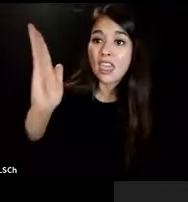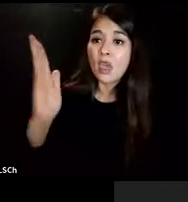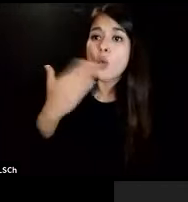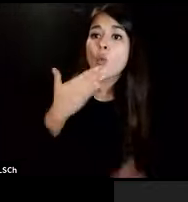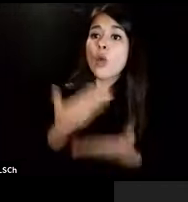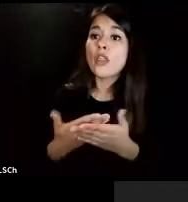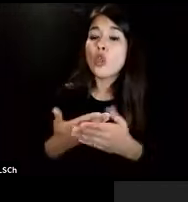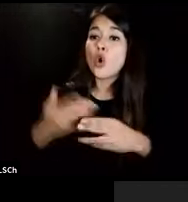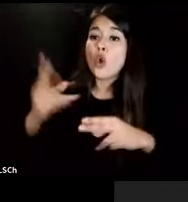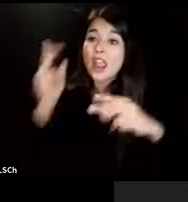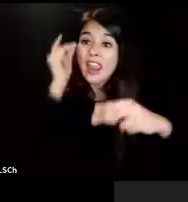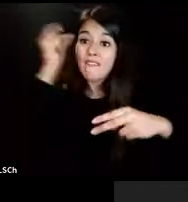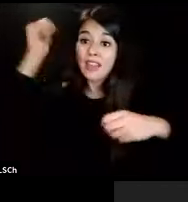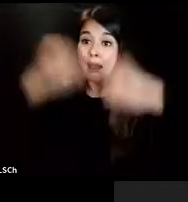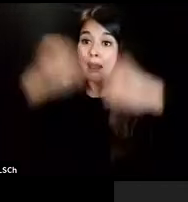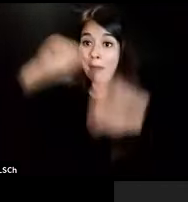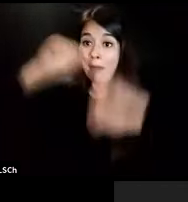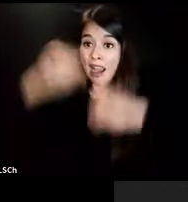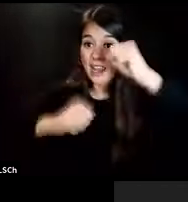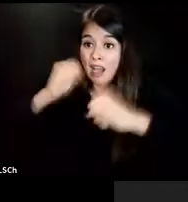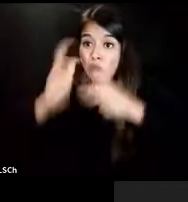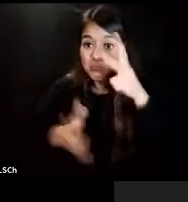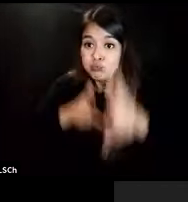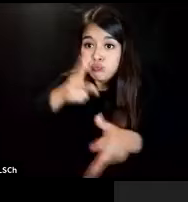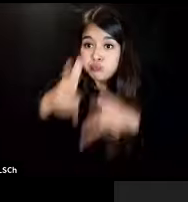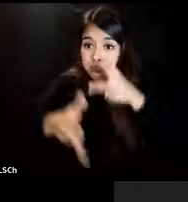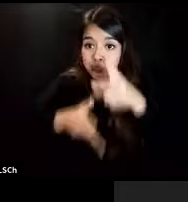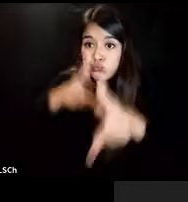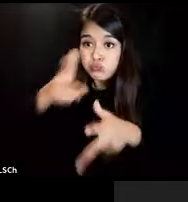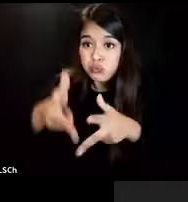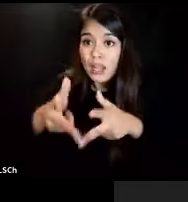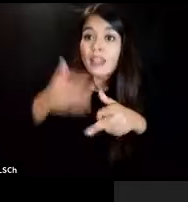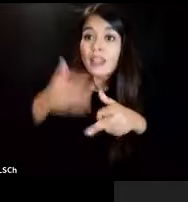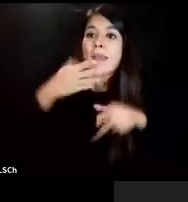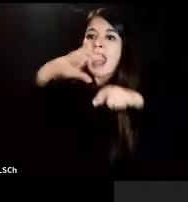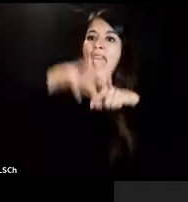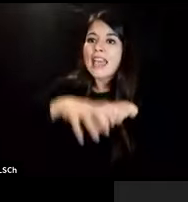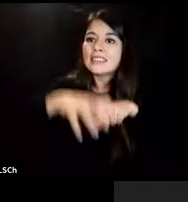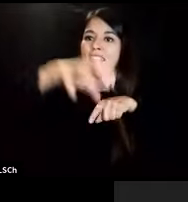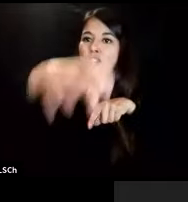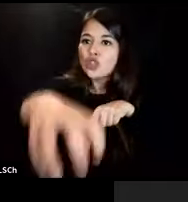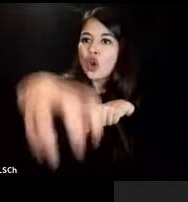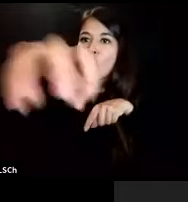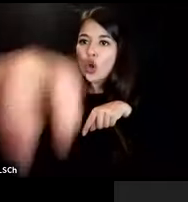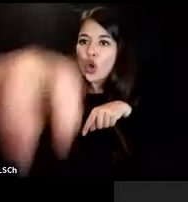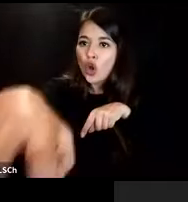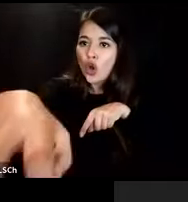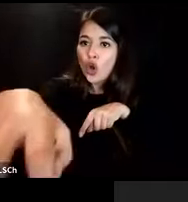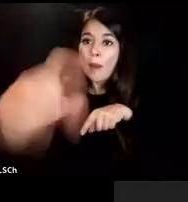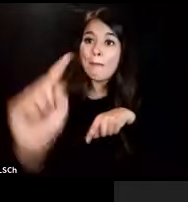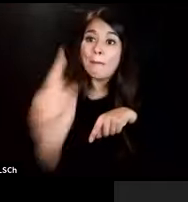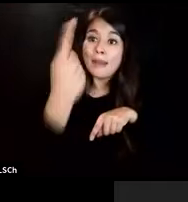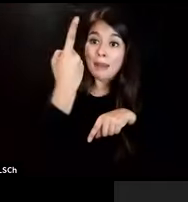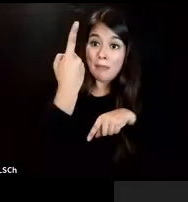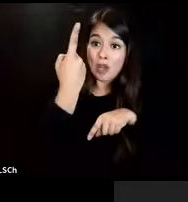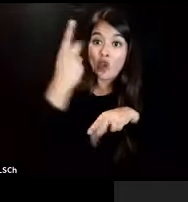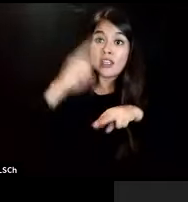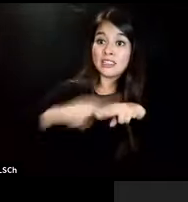y empiezan a existir también las estaciones de trenes una de las primeras cosas que se instala en la estación de trenes es un kiosco